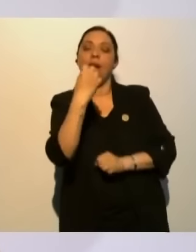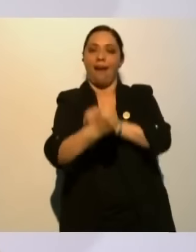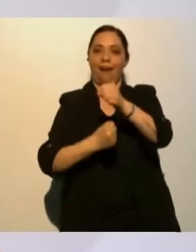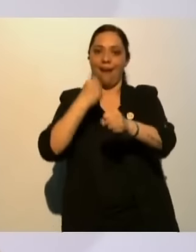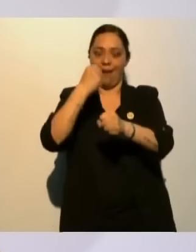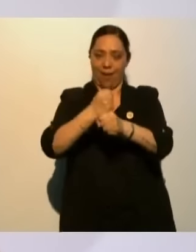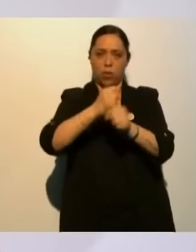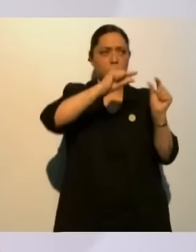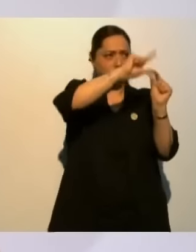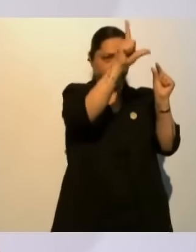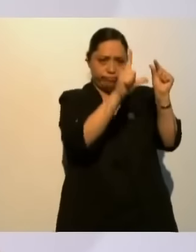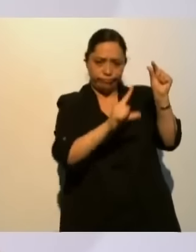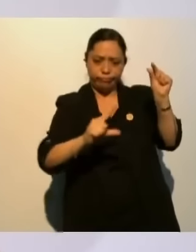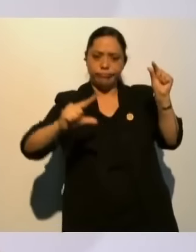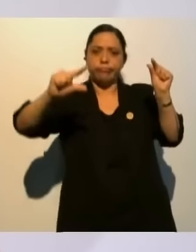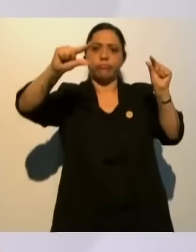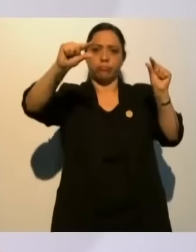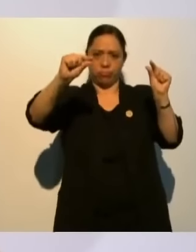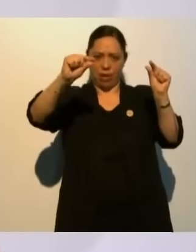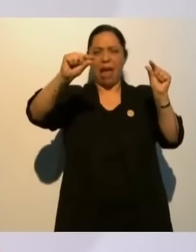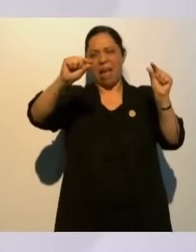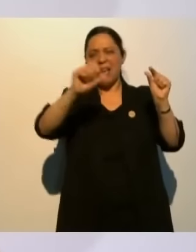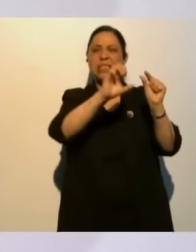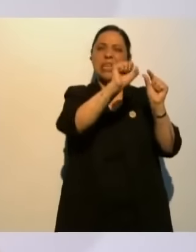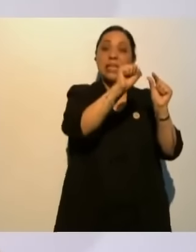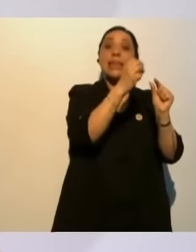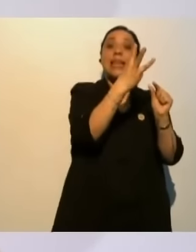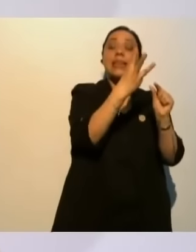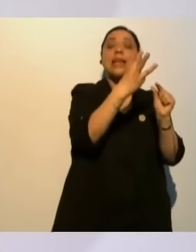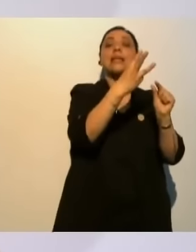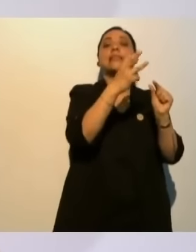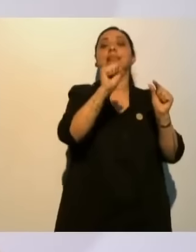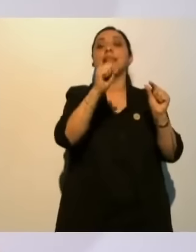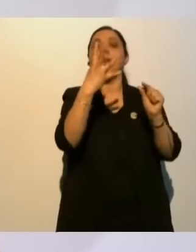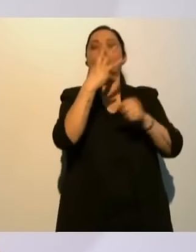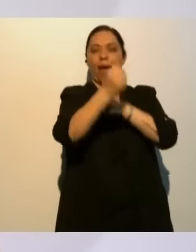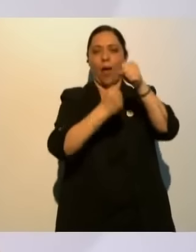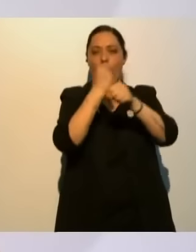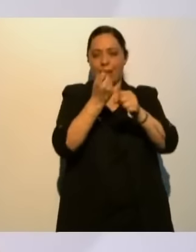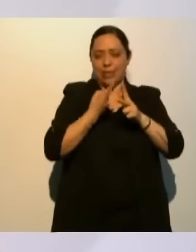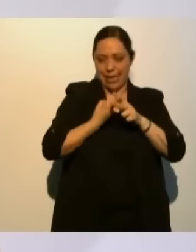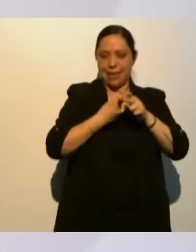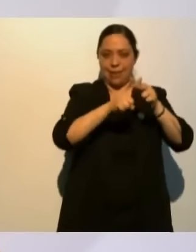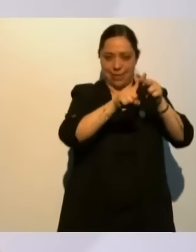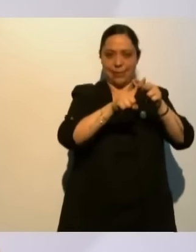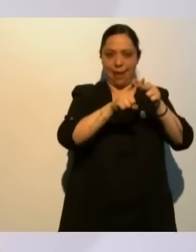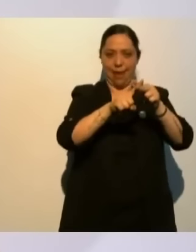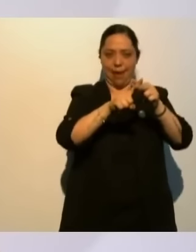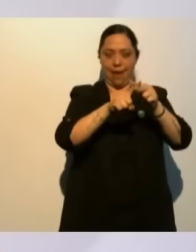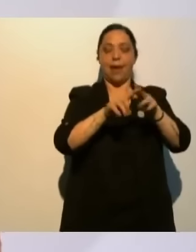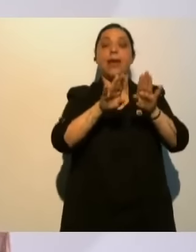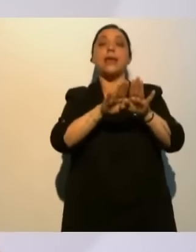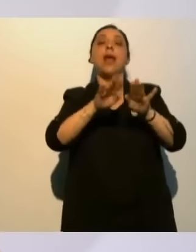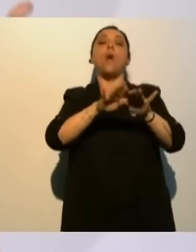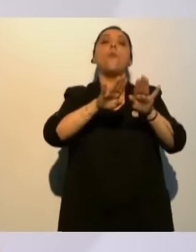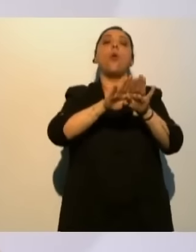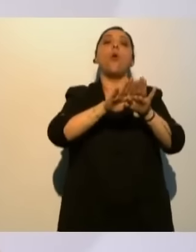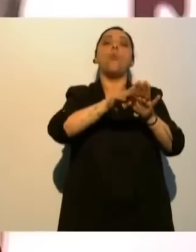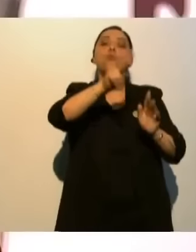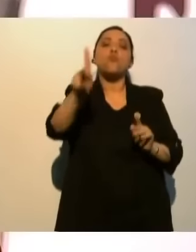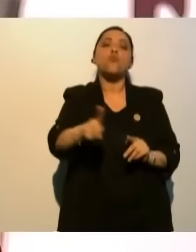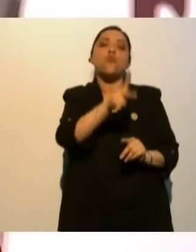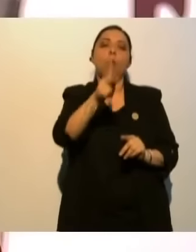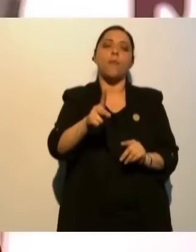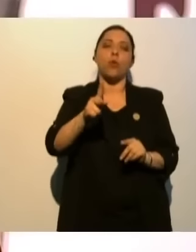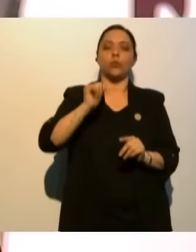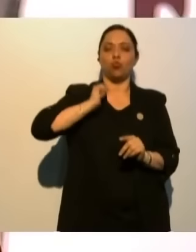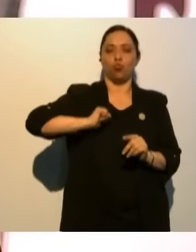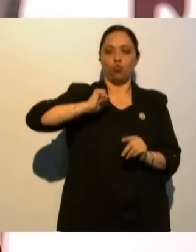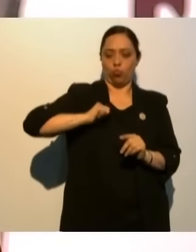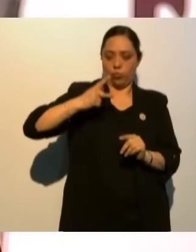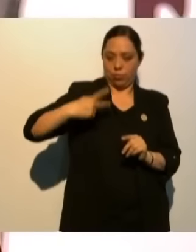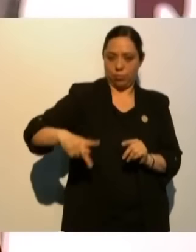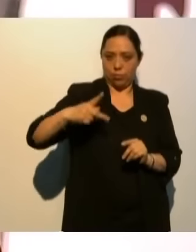Inicia con 63 y 64 y que en los pueblos originarios es de 60 a 64 años a partir